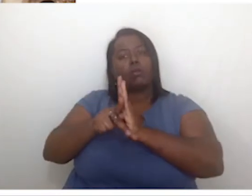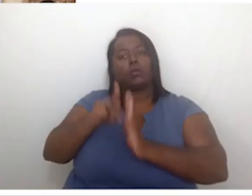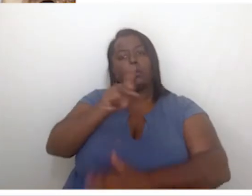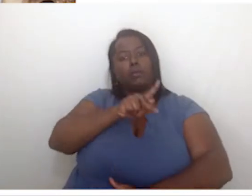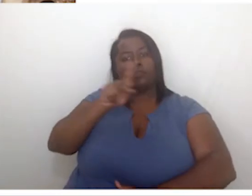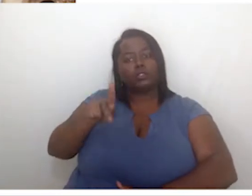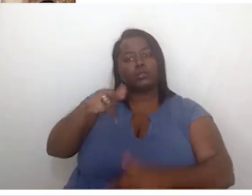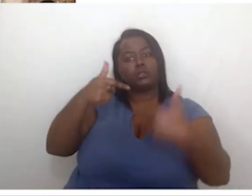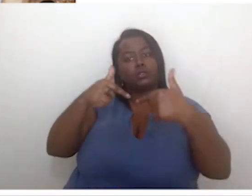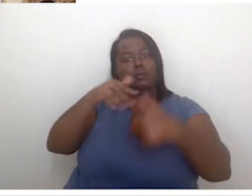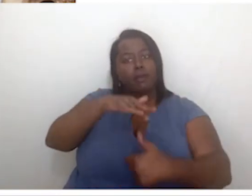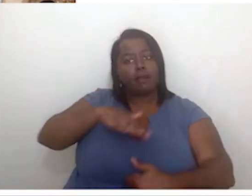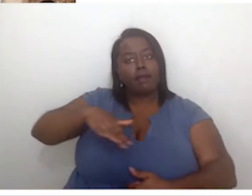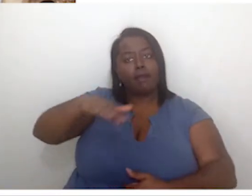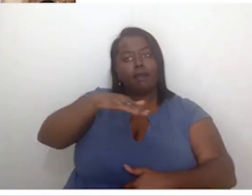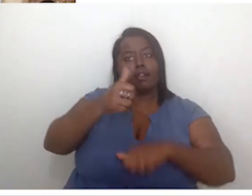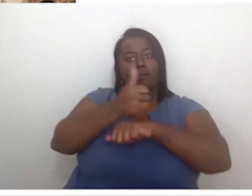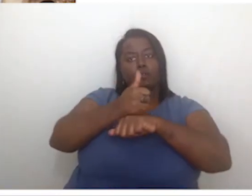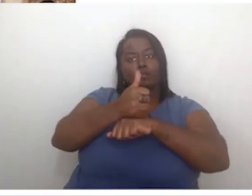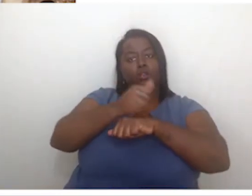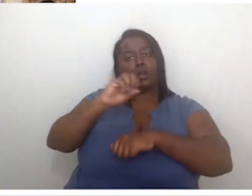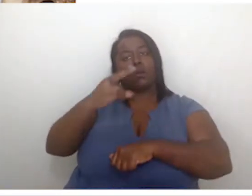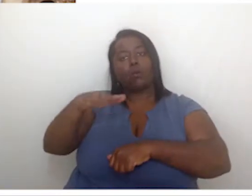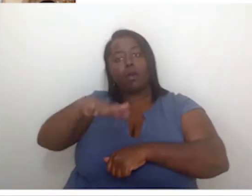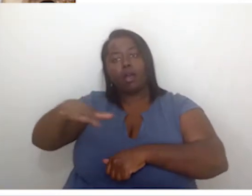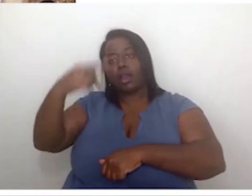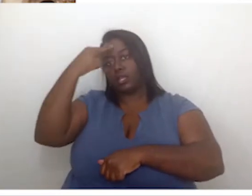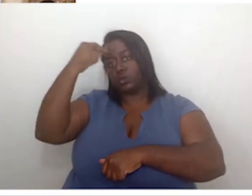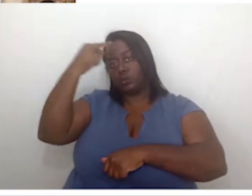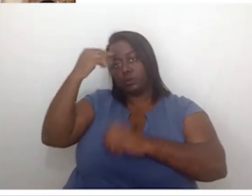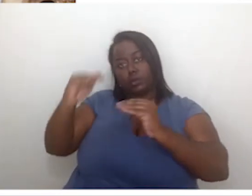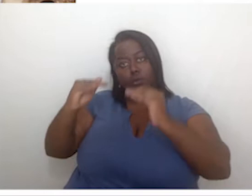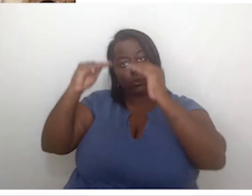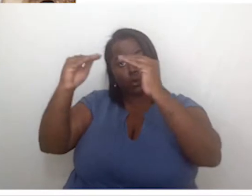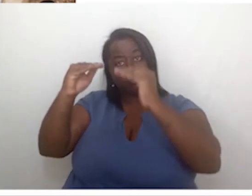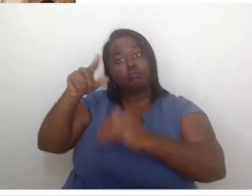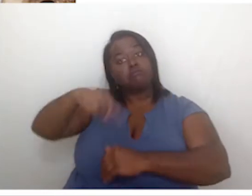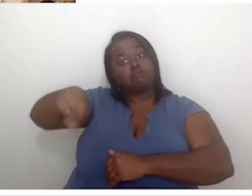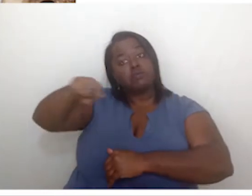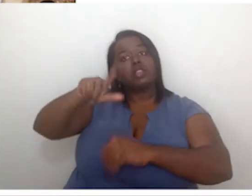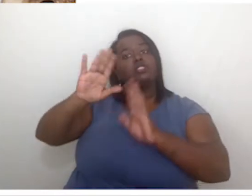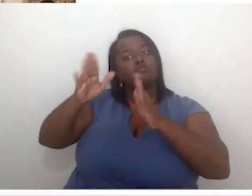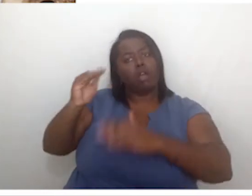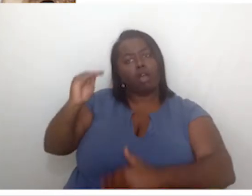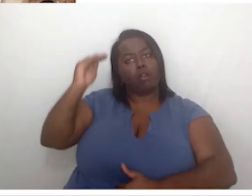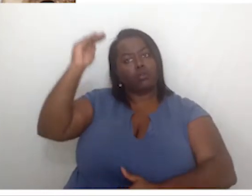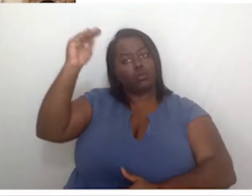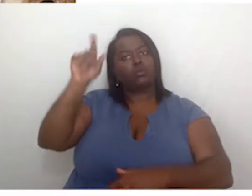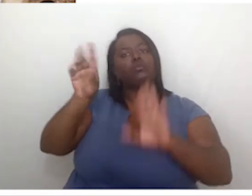Nuestros aprendices son adultos, ya tienen máster o doctorado